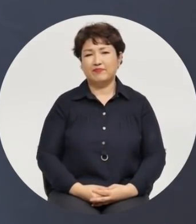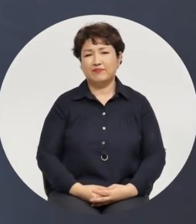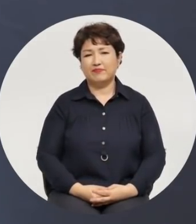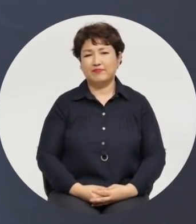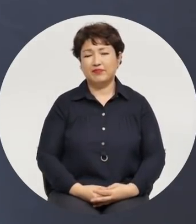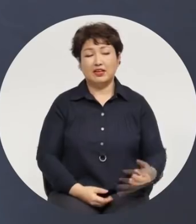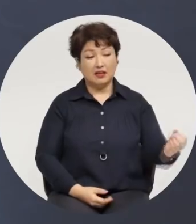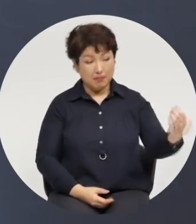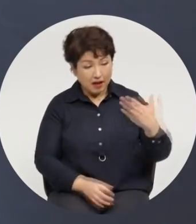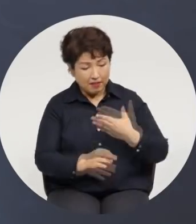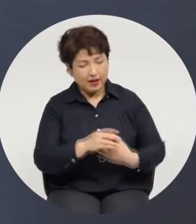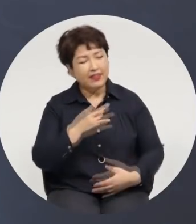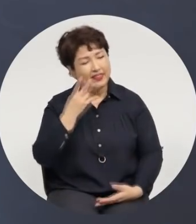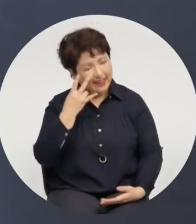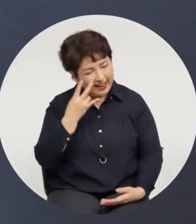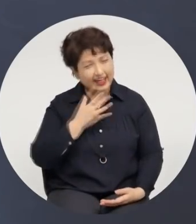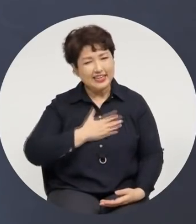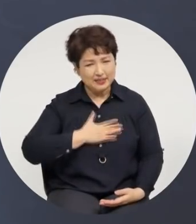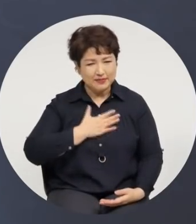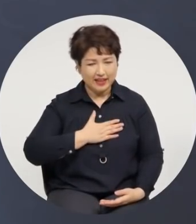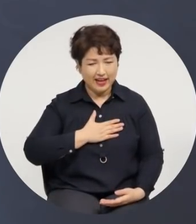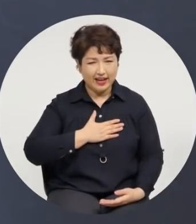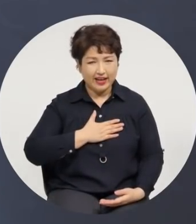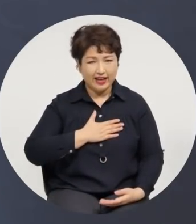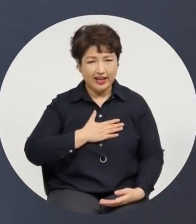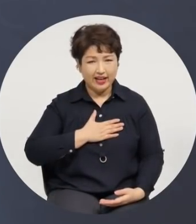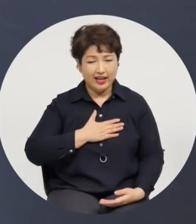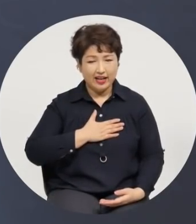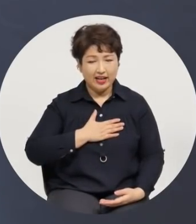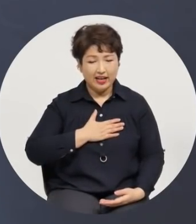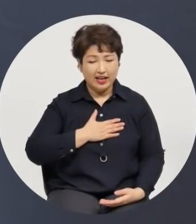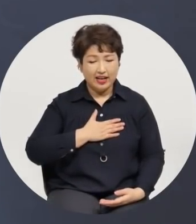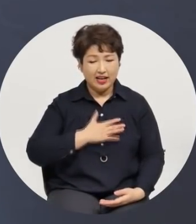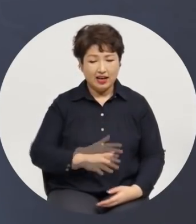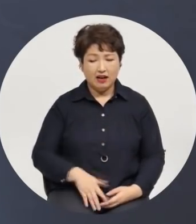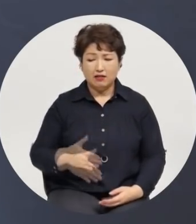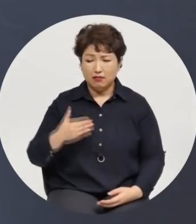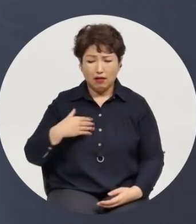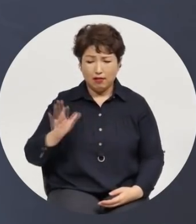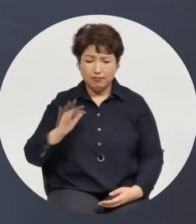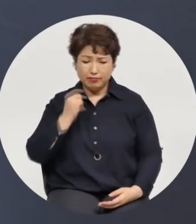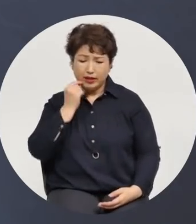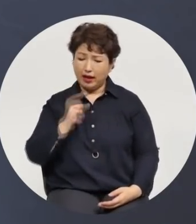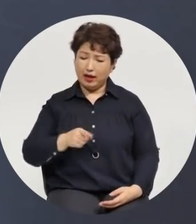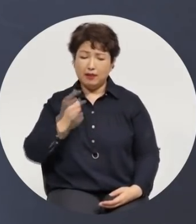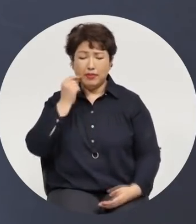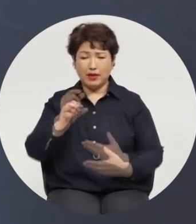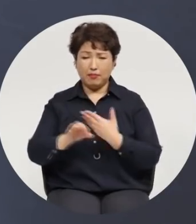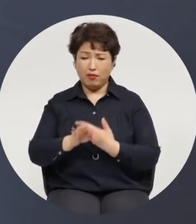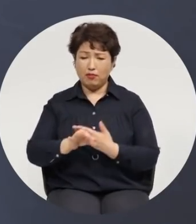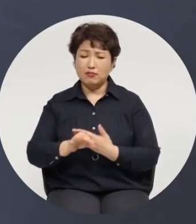노인이 뭐라고 하면 "네 알겠습니다", "뭐 그러죠" 그렇게 말하고 내가 못 하면 안 해버리면 돼요